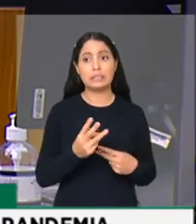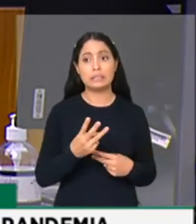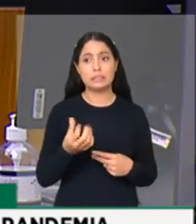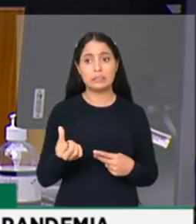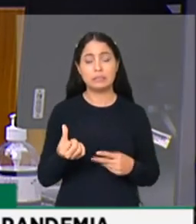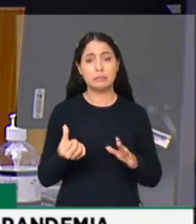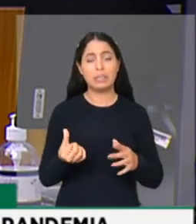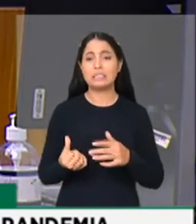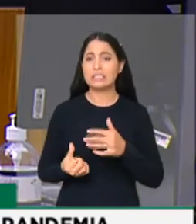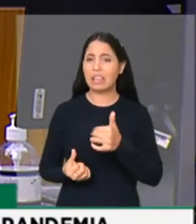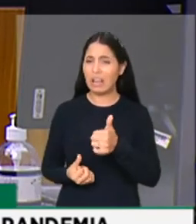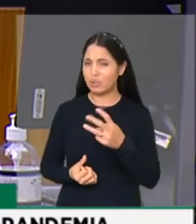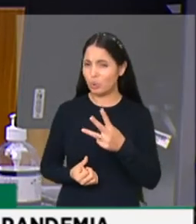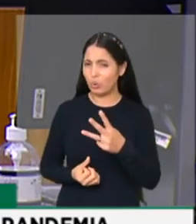ESTÁ AQUI, ESSA 1420 DEVE SER